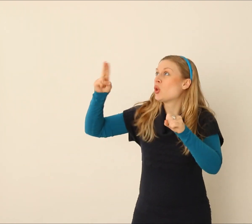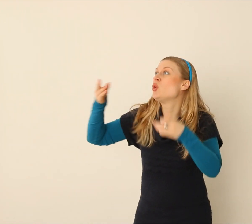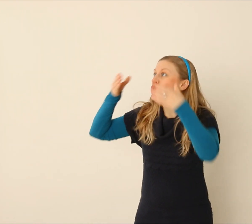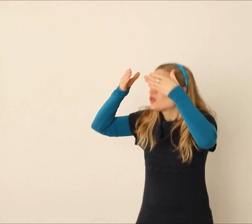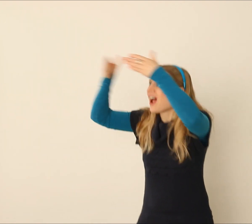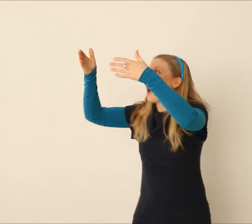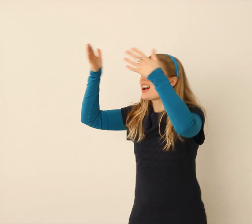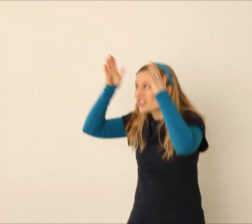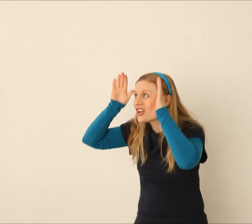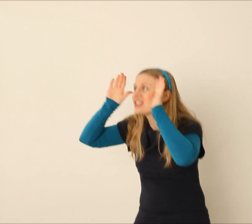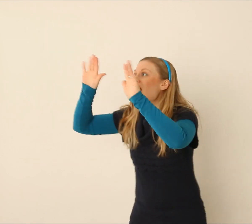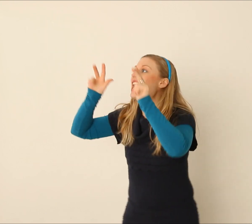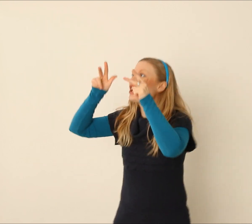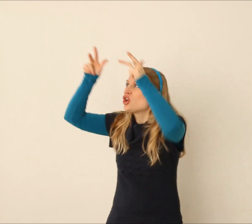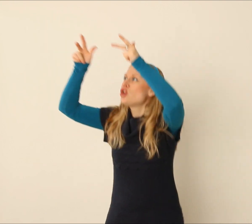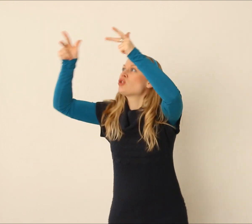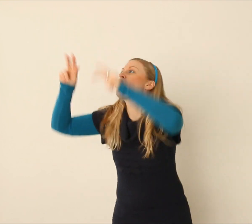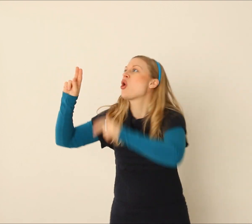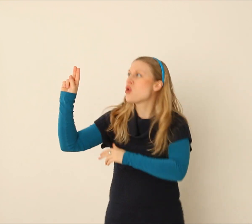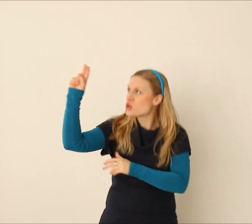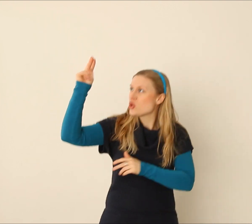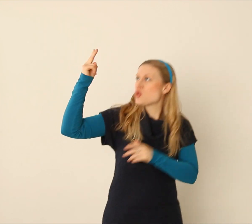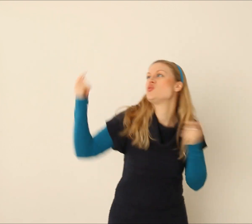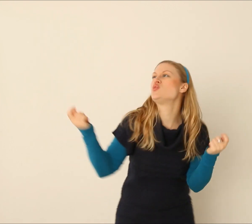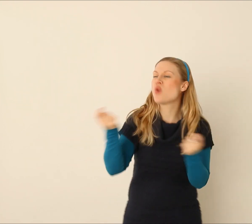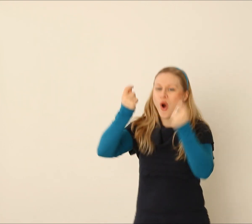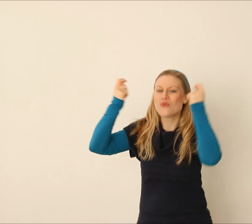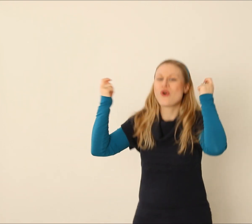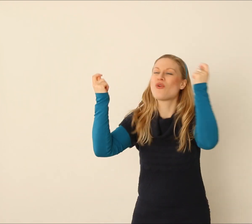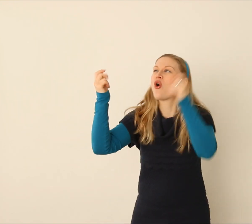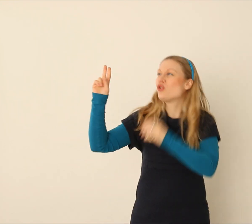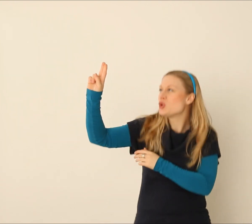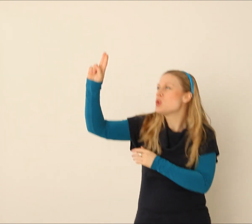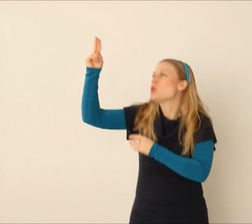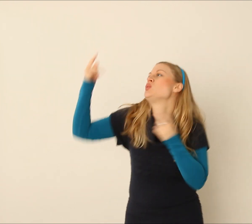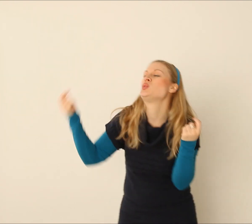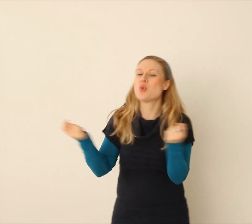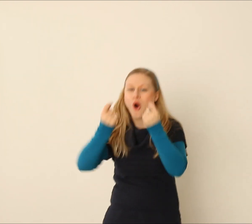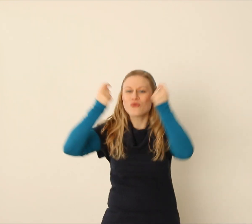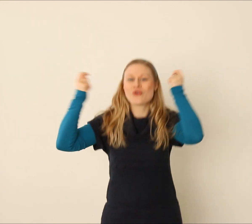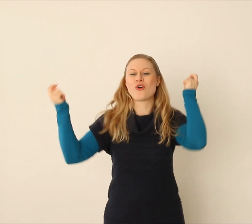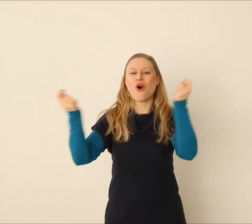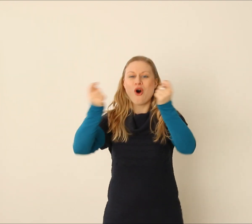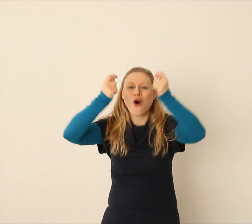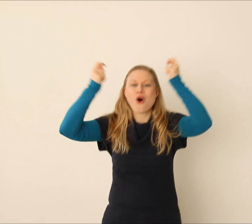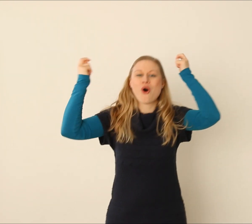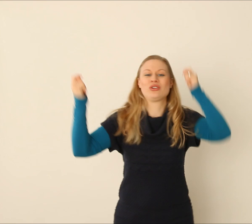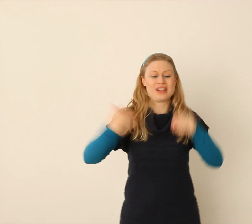U draagt de zegekroon; U overwon, U overwon!